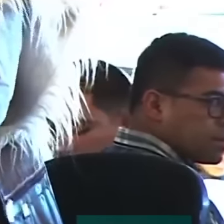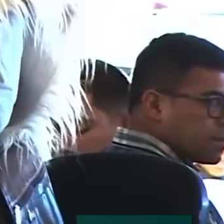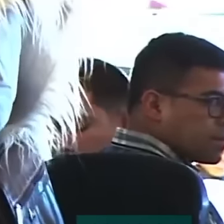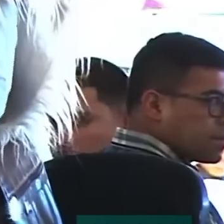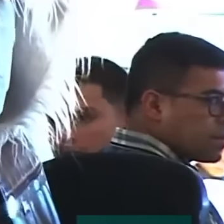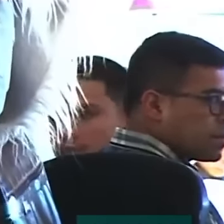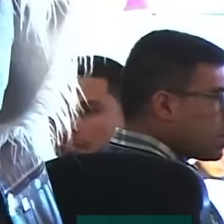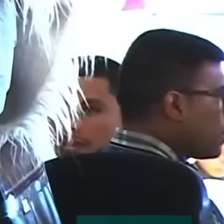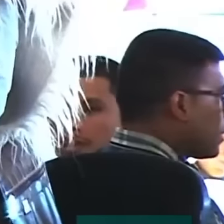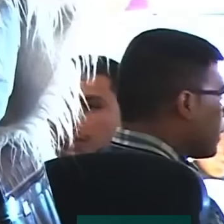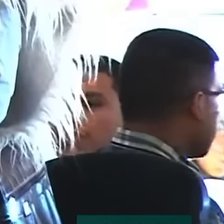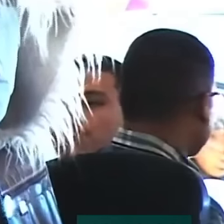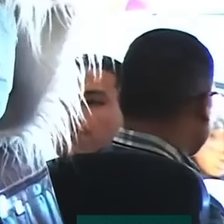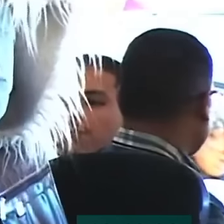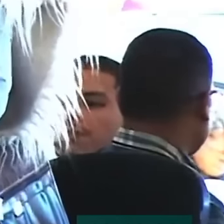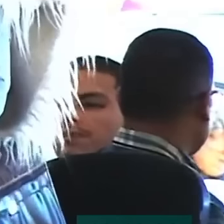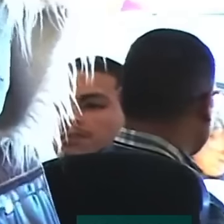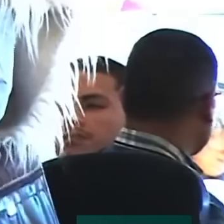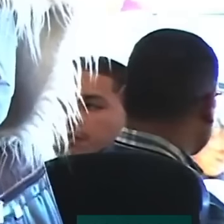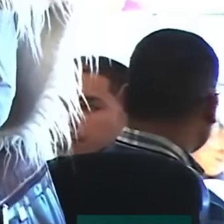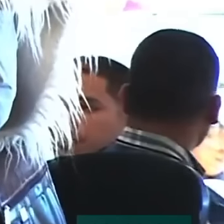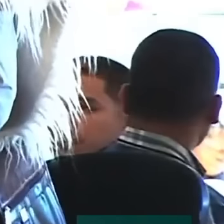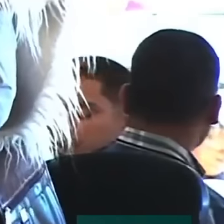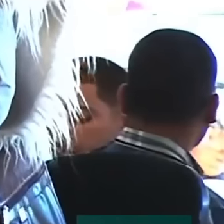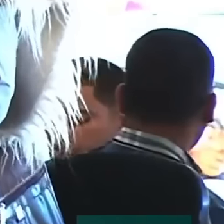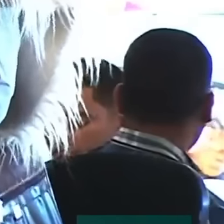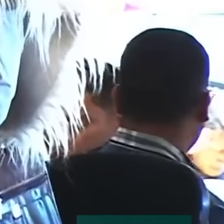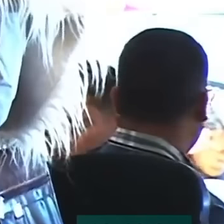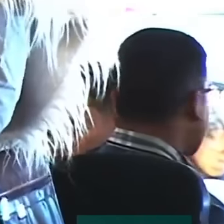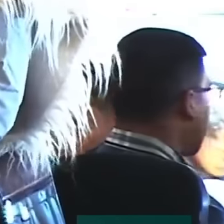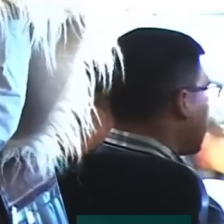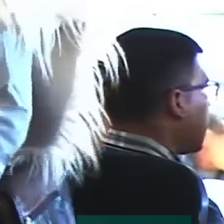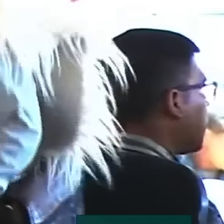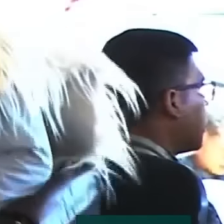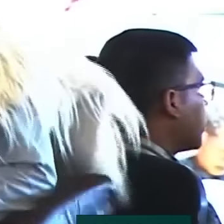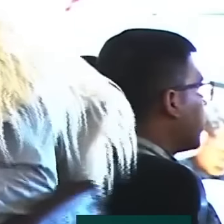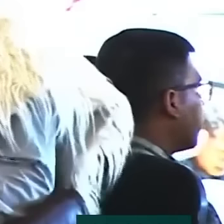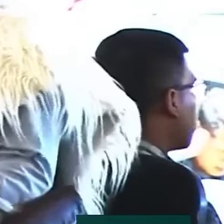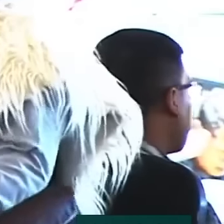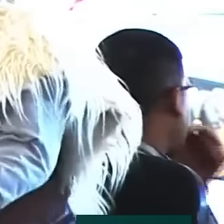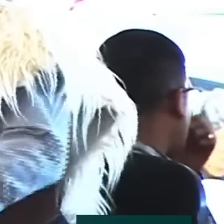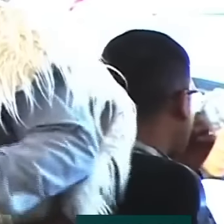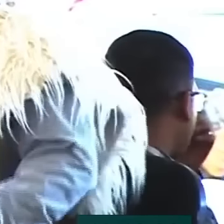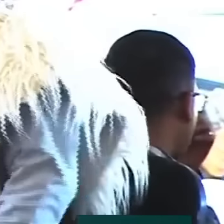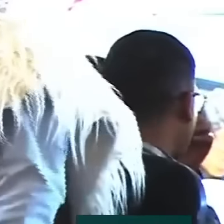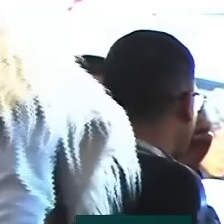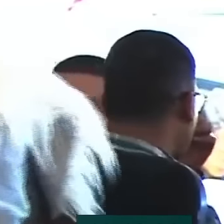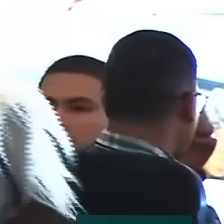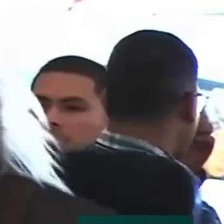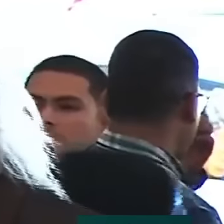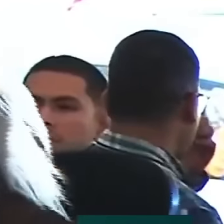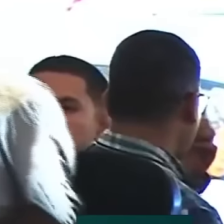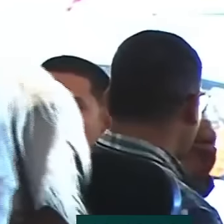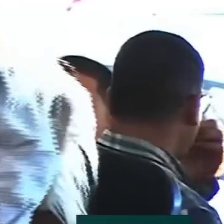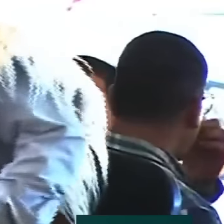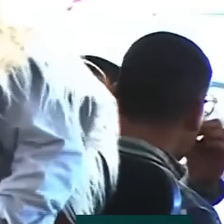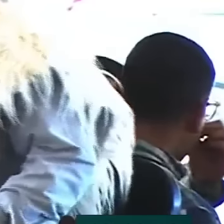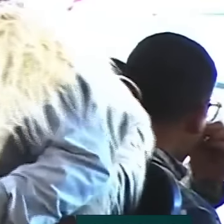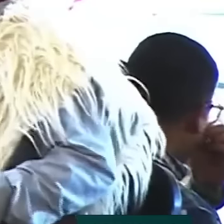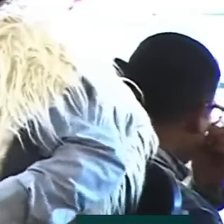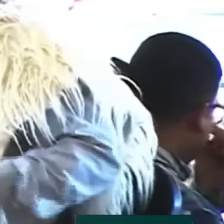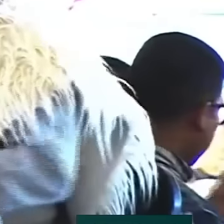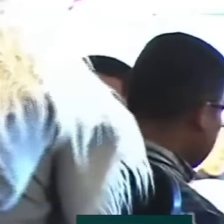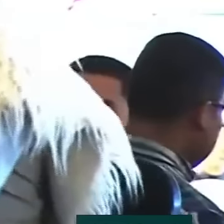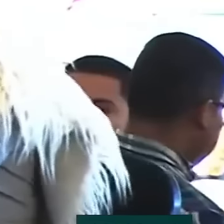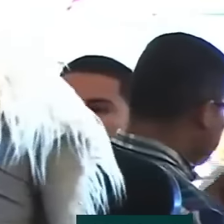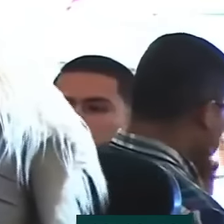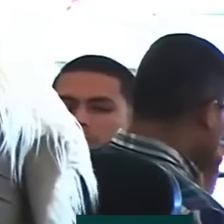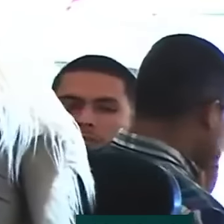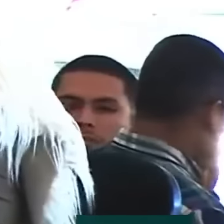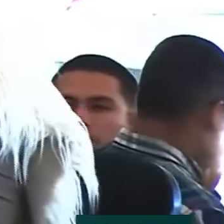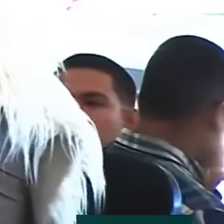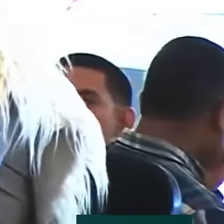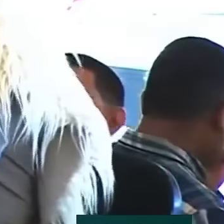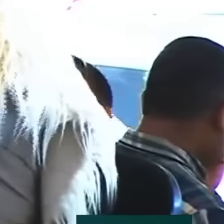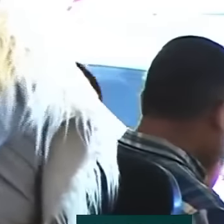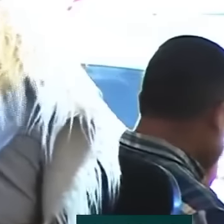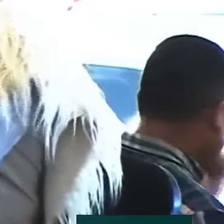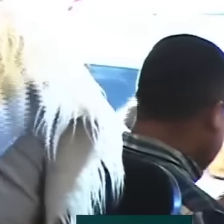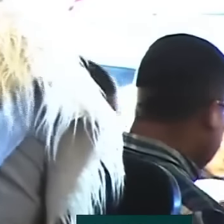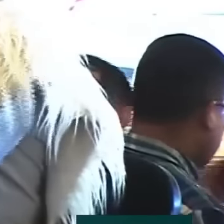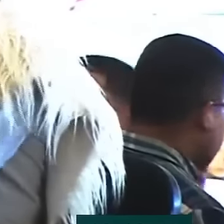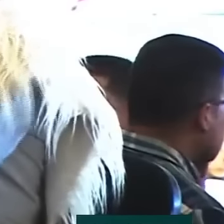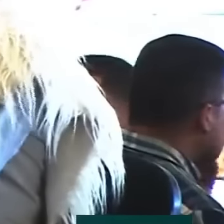a favor. Derecho pueblo indígena.